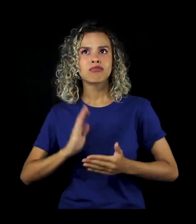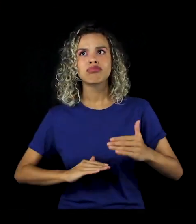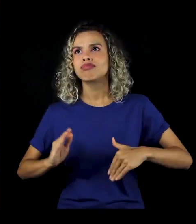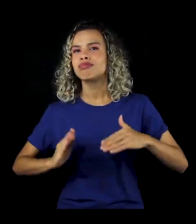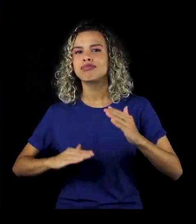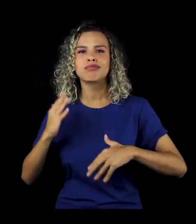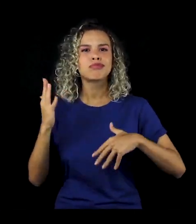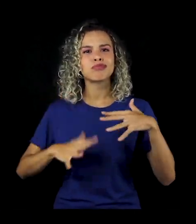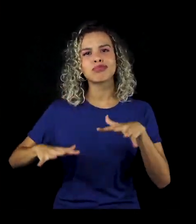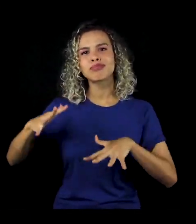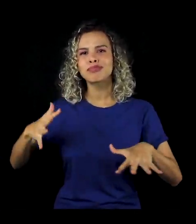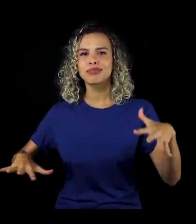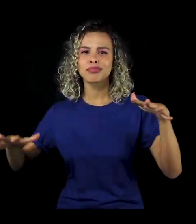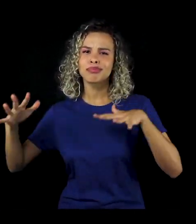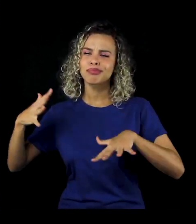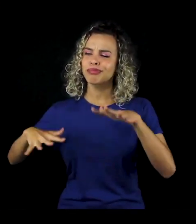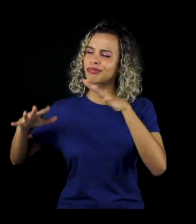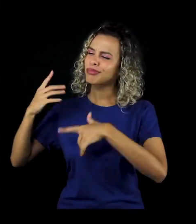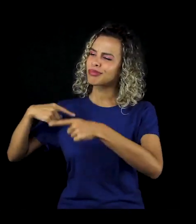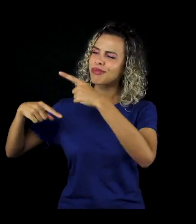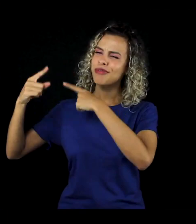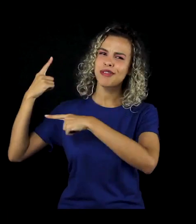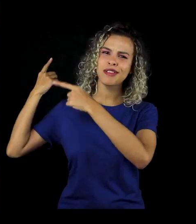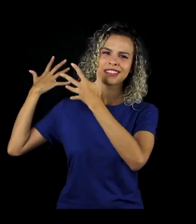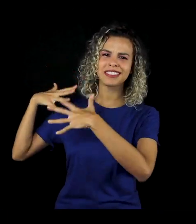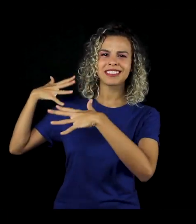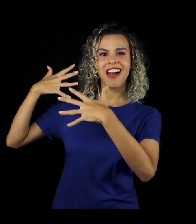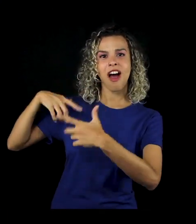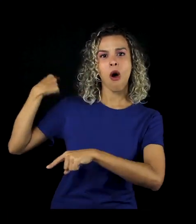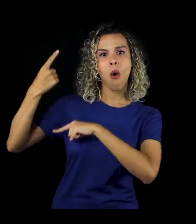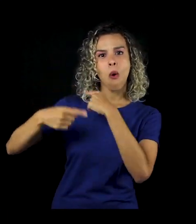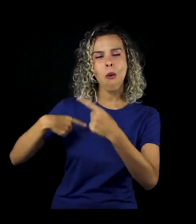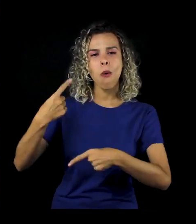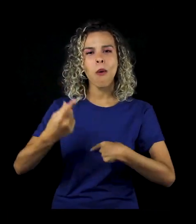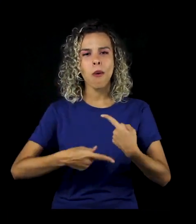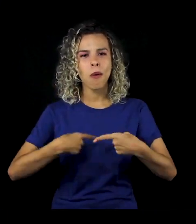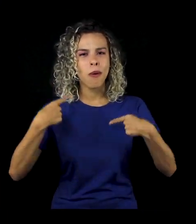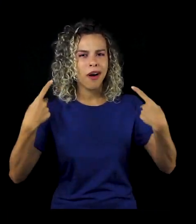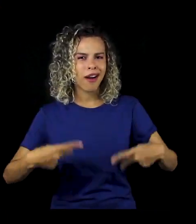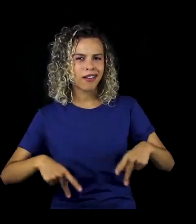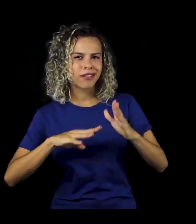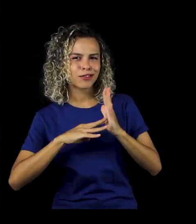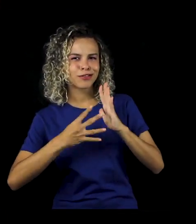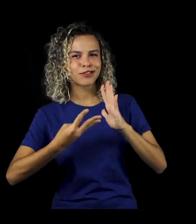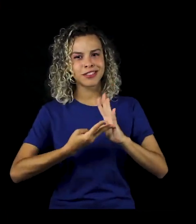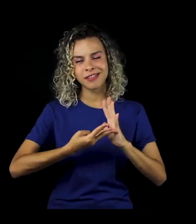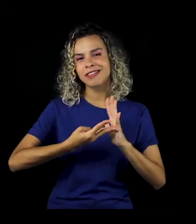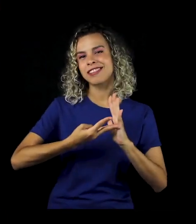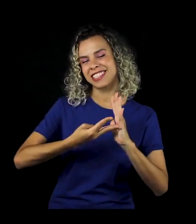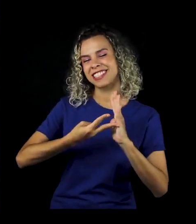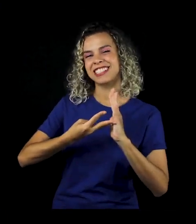Da nossa tradição aqui do Sudeste